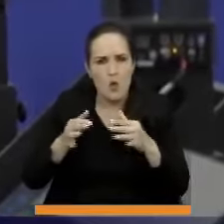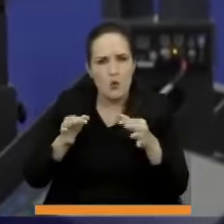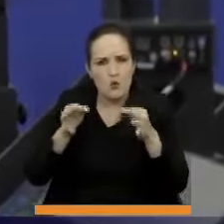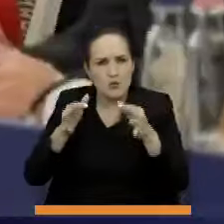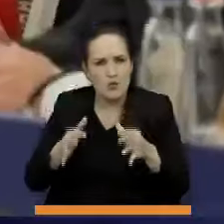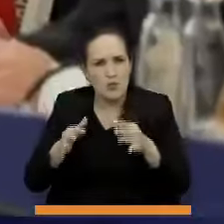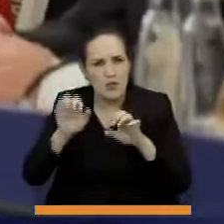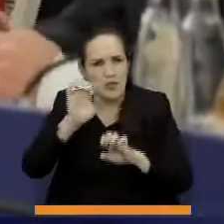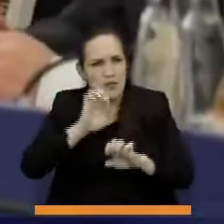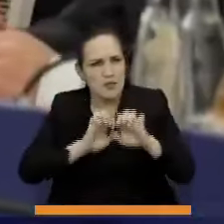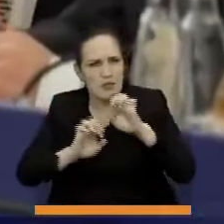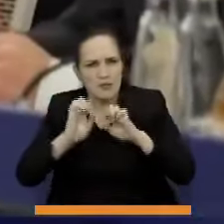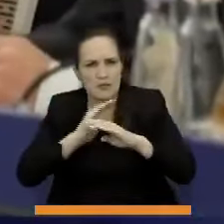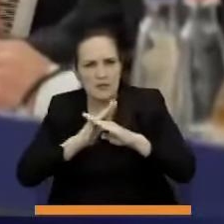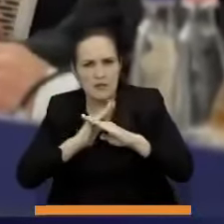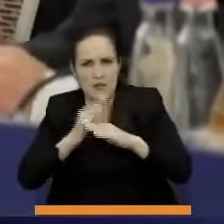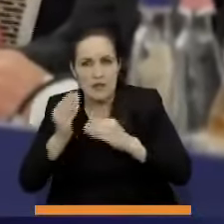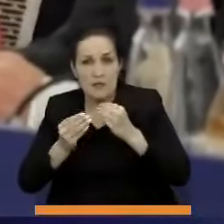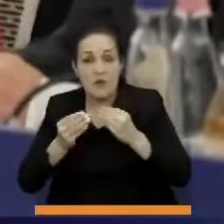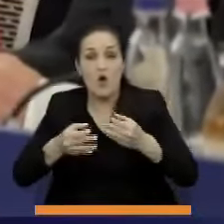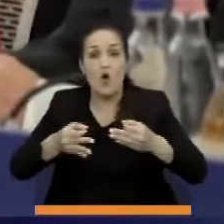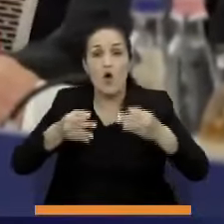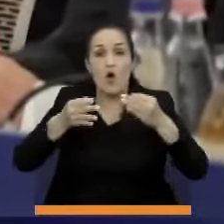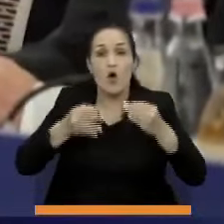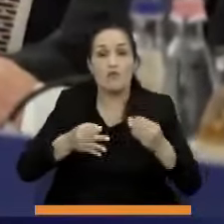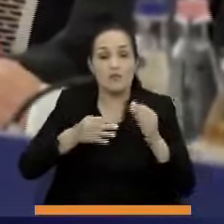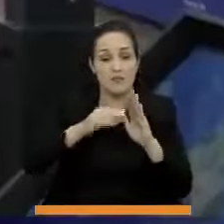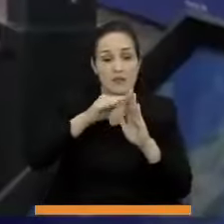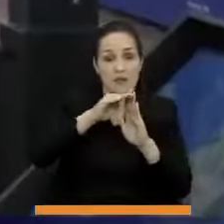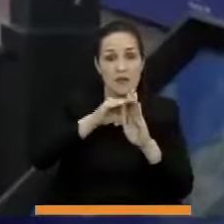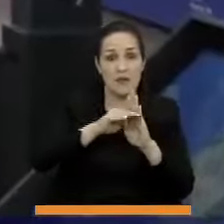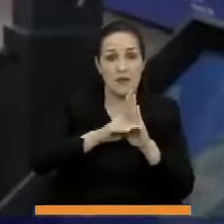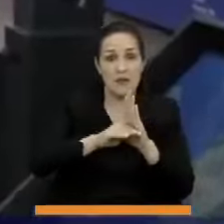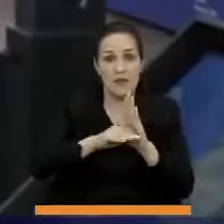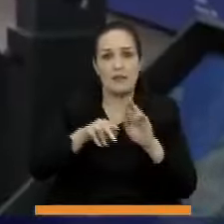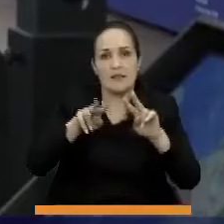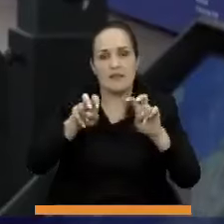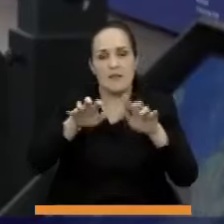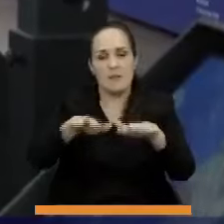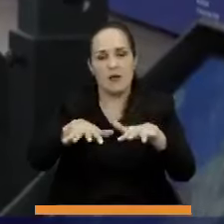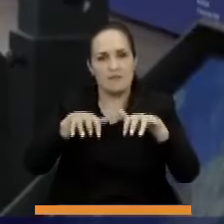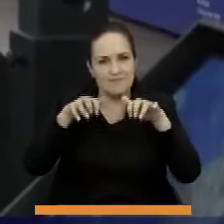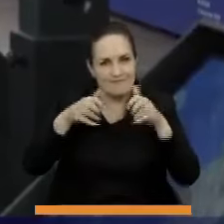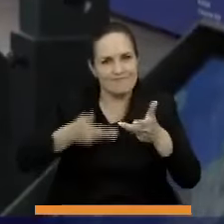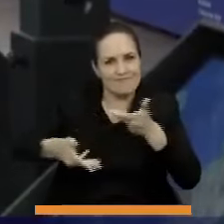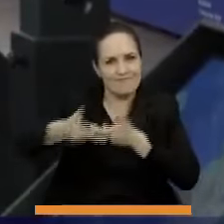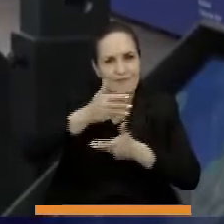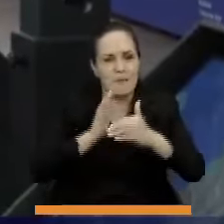LíDERES DE 27 PAíSES DE LA UNIóN EUROPEA Y OTROS 20